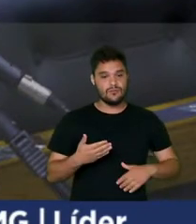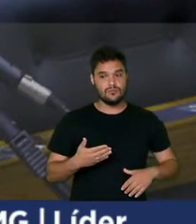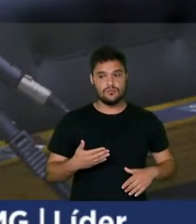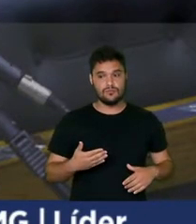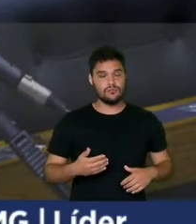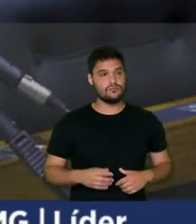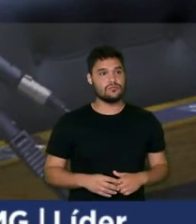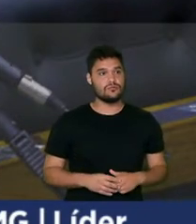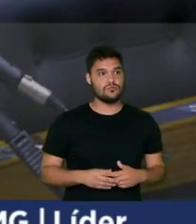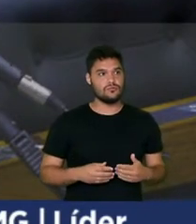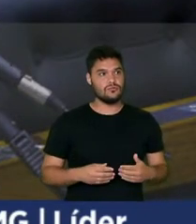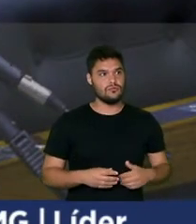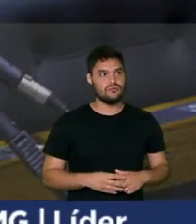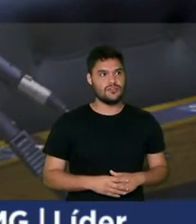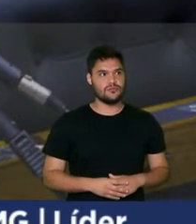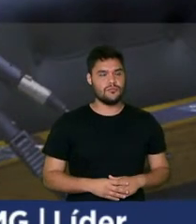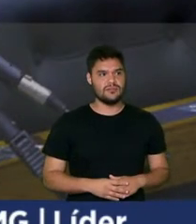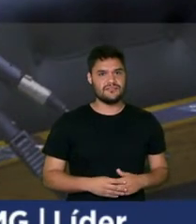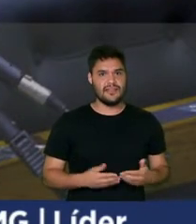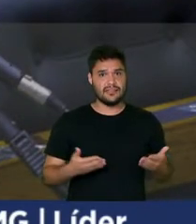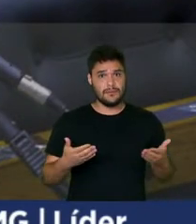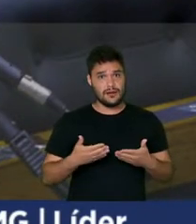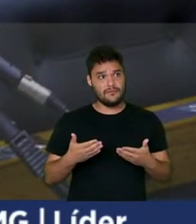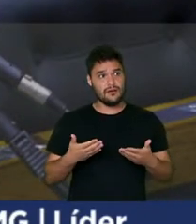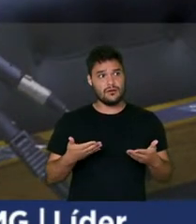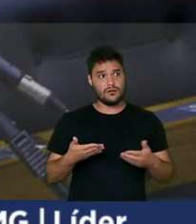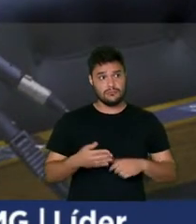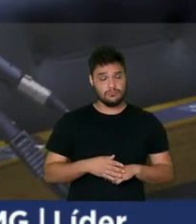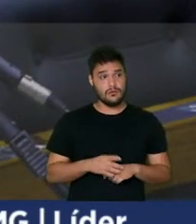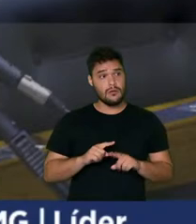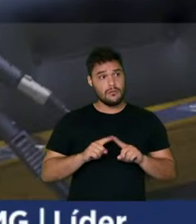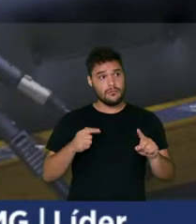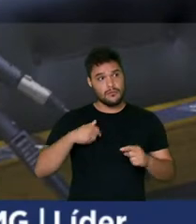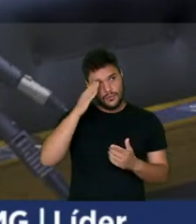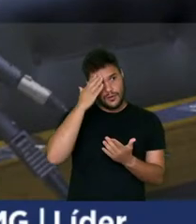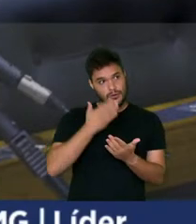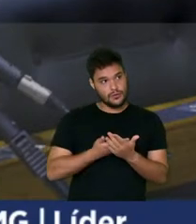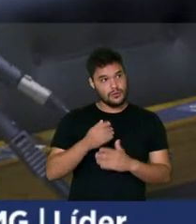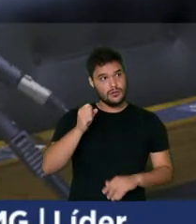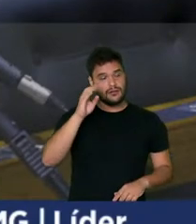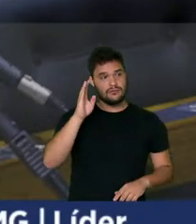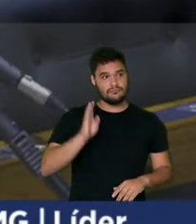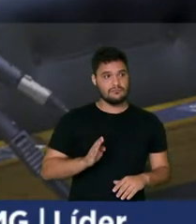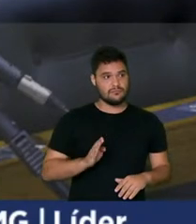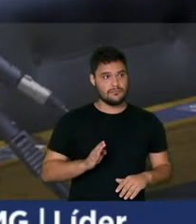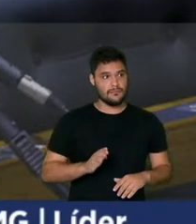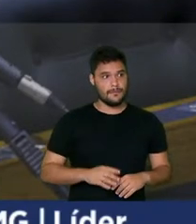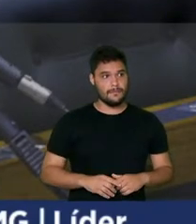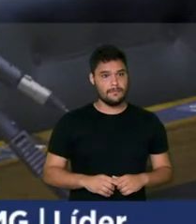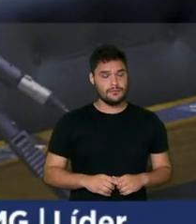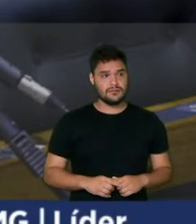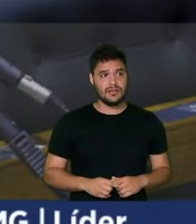RECURSOS DA CID NA PROTEÇÃO DOS ANIMAIS É UM AVANÇO, MAS ACREDITO QUE O BRASIL DEVERIA AVANÇAR. NÓS TEMOS O MELHOR